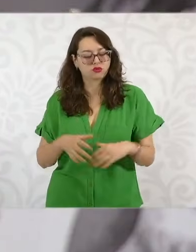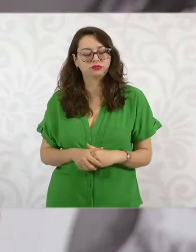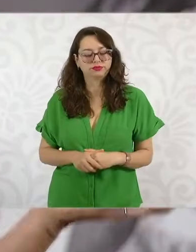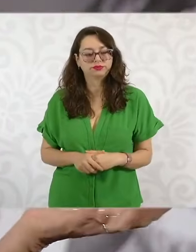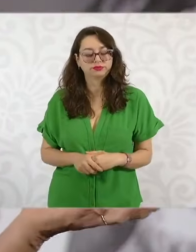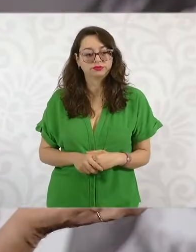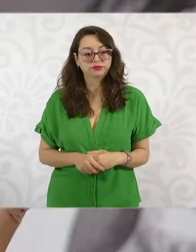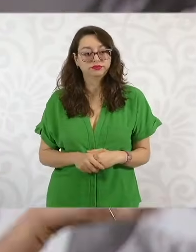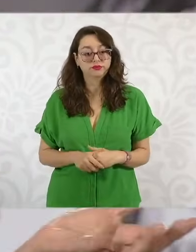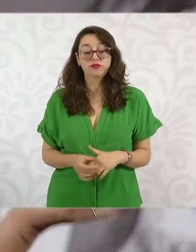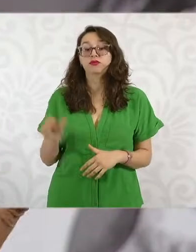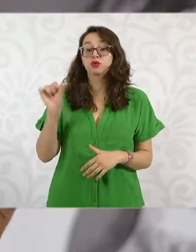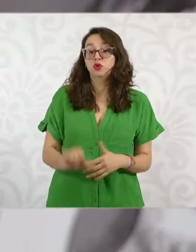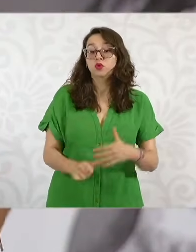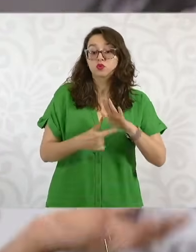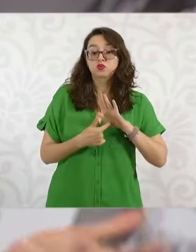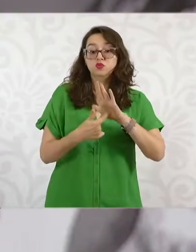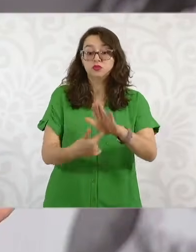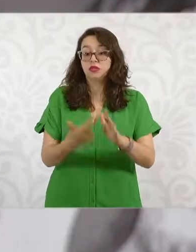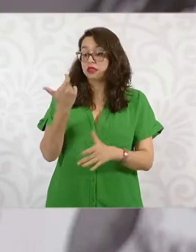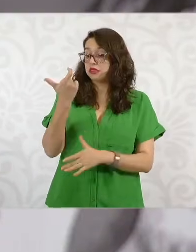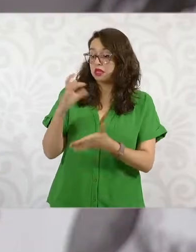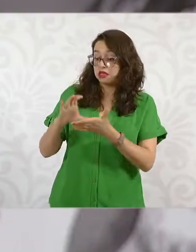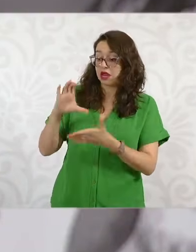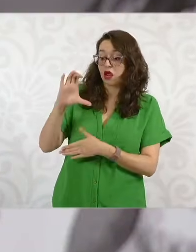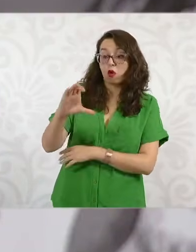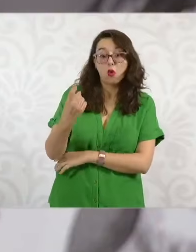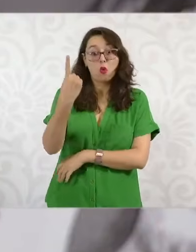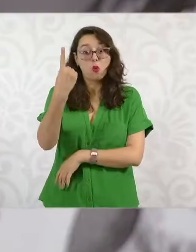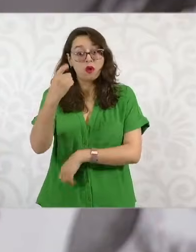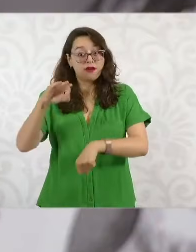lo que hoy se presenta no solamente es una inversión de una farmacéutica, sino primero,